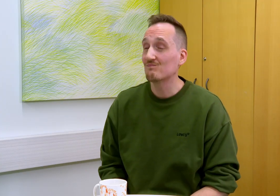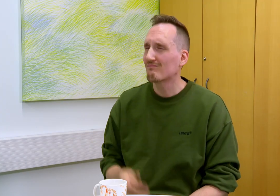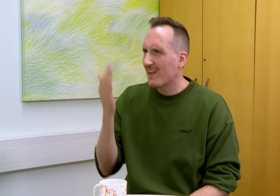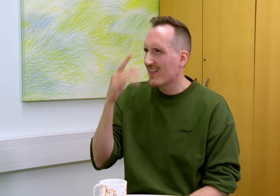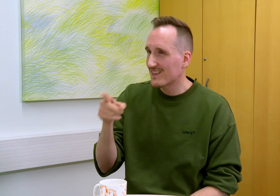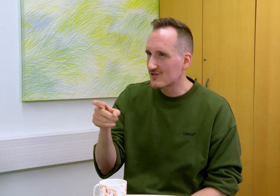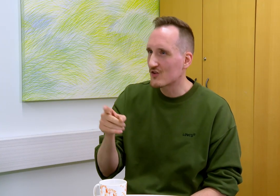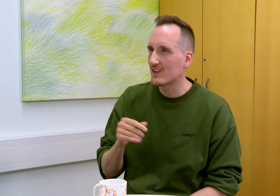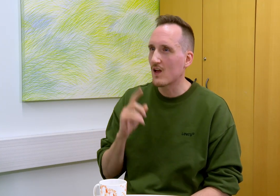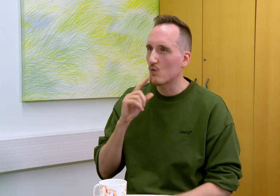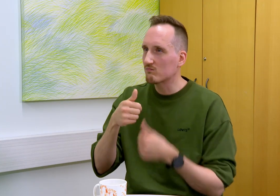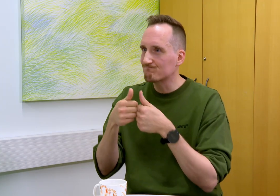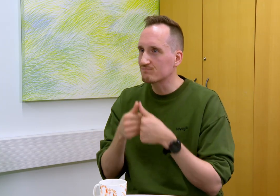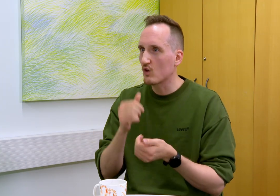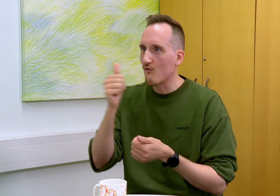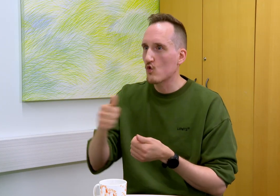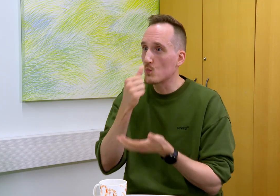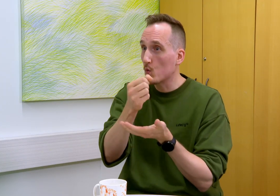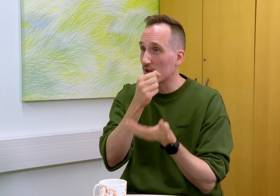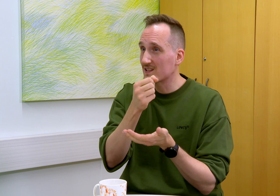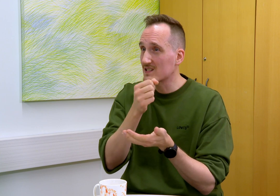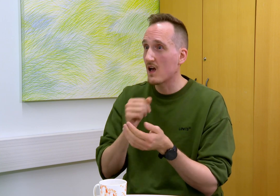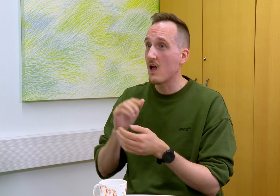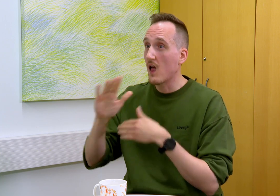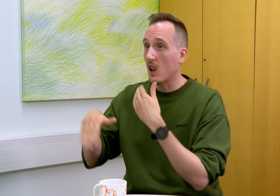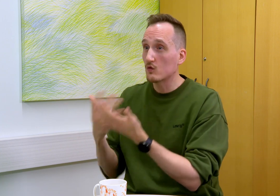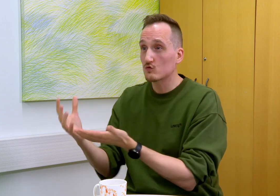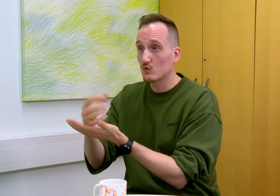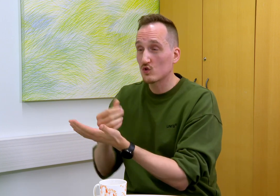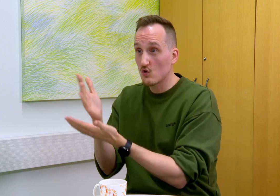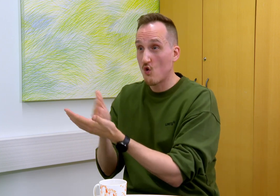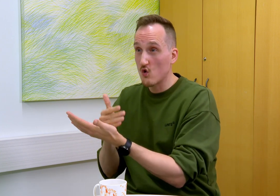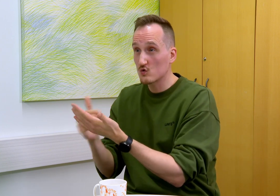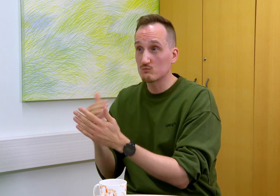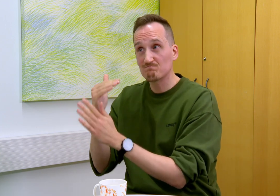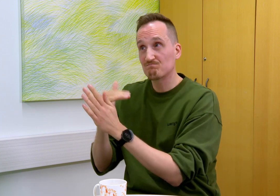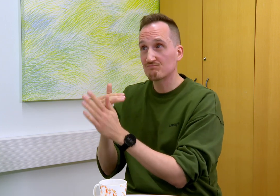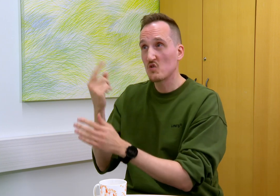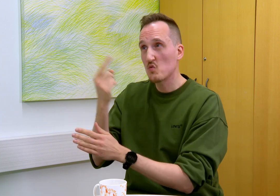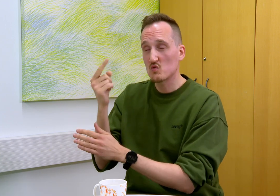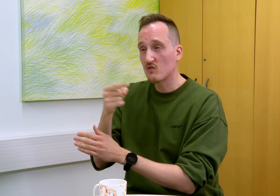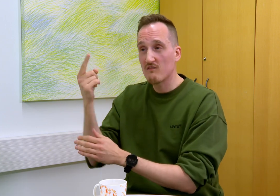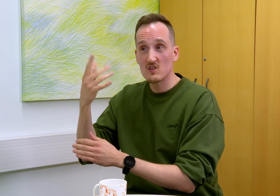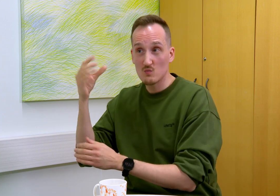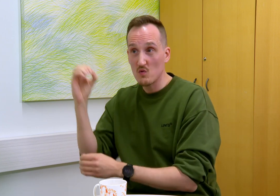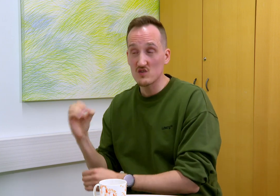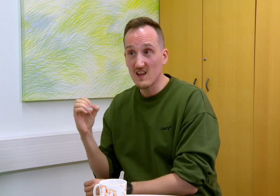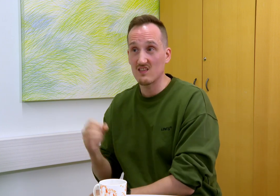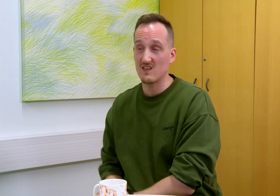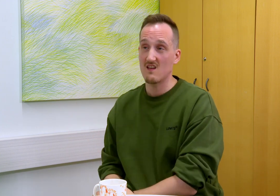Tiesitkö, että lahjoitusten osuus Kuurojen Liiton vuosibudjetista - on noin 11 - 15 prosenttia?